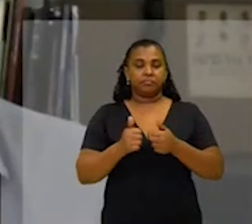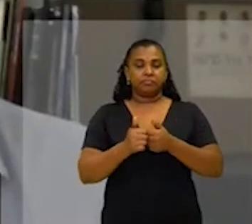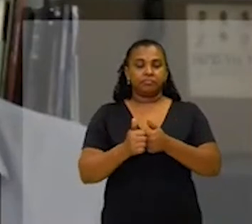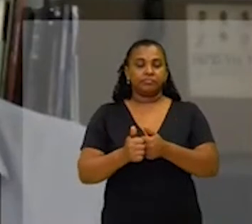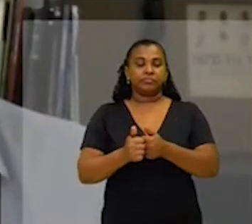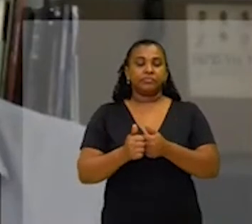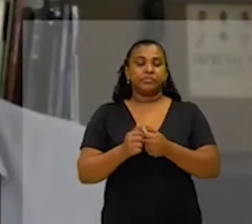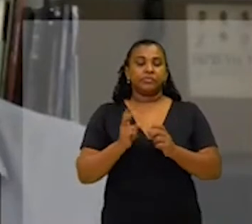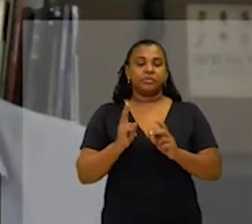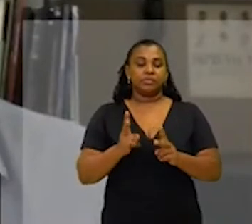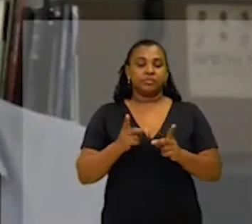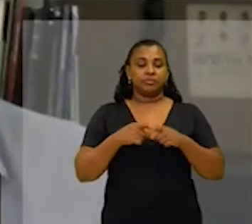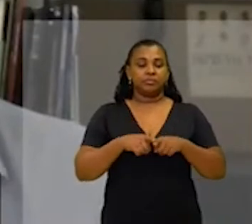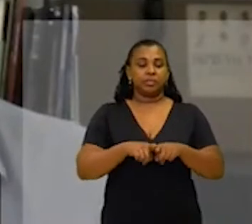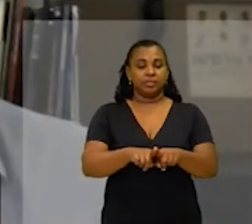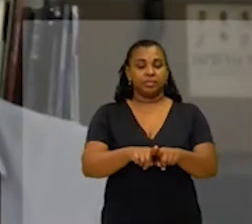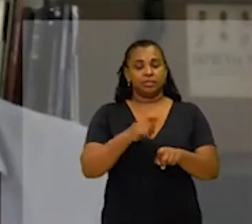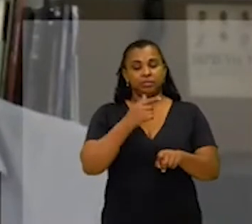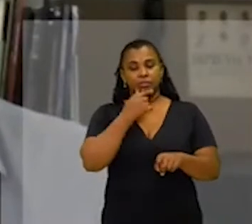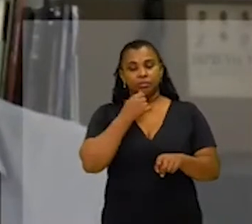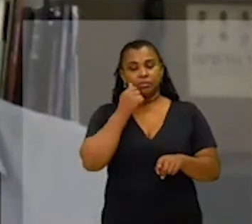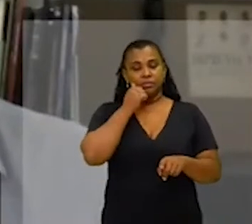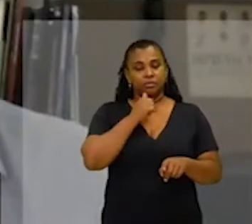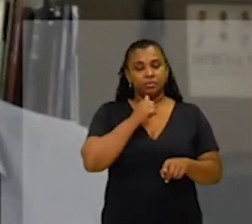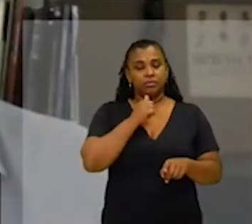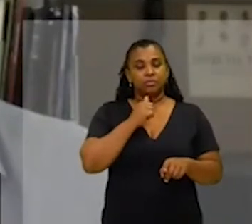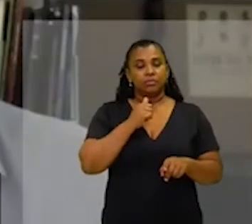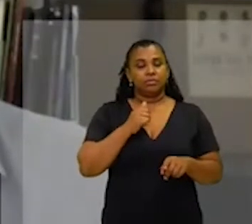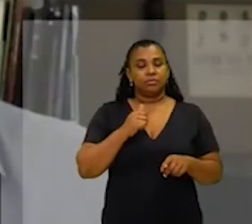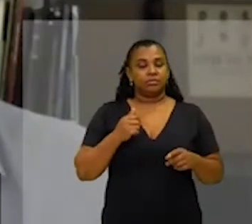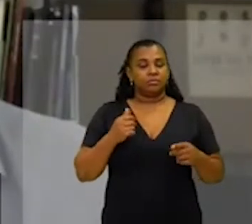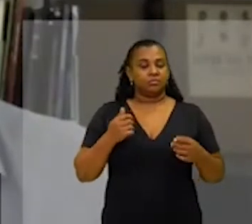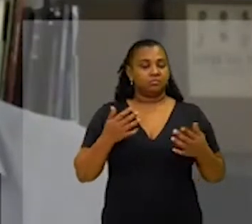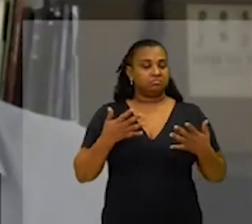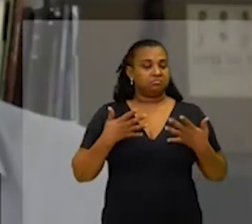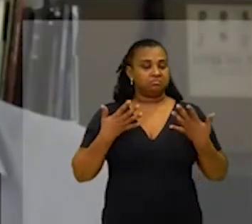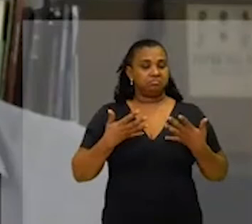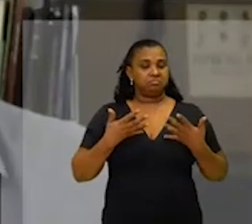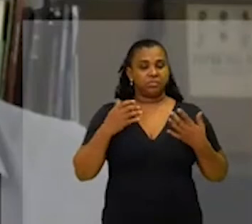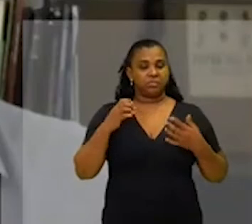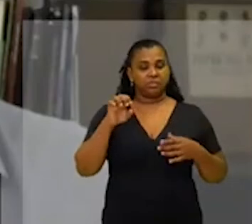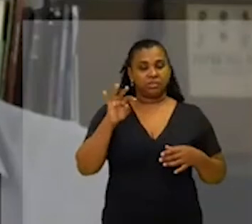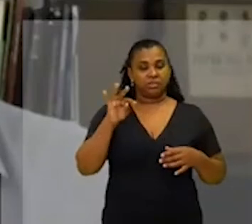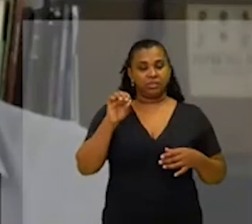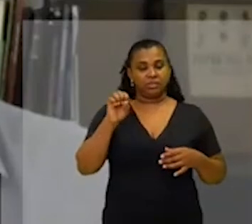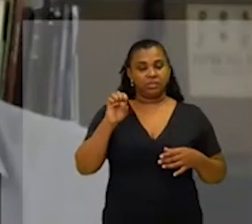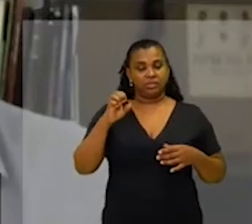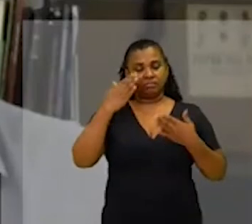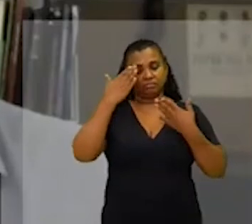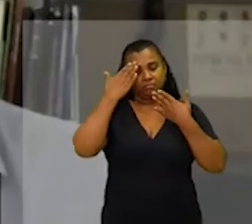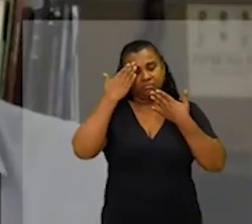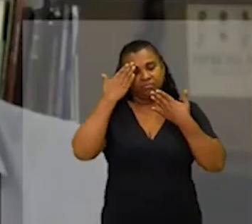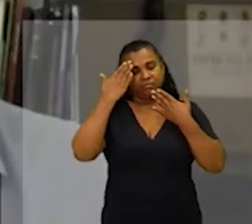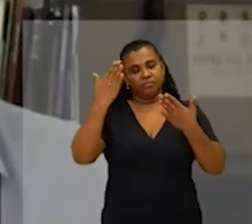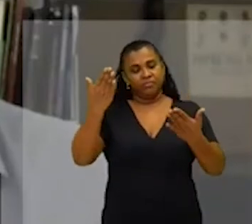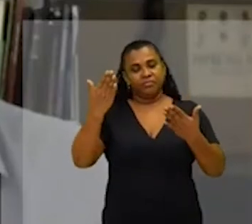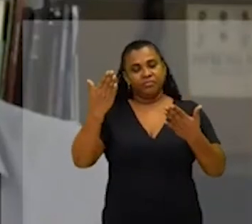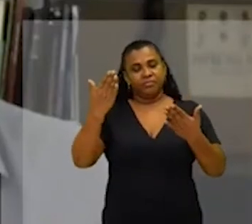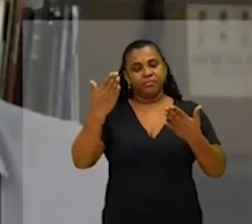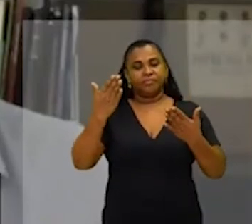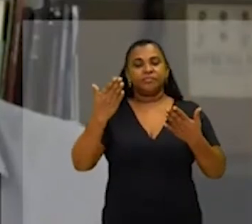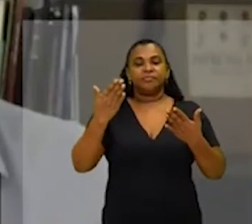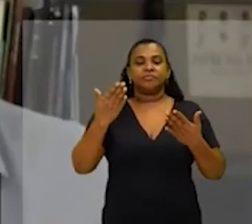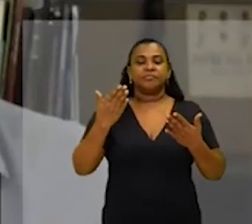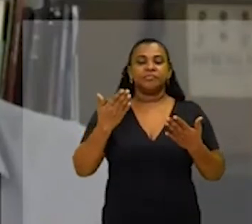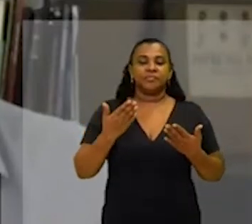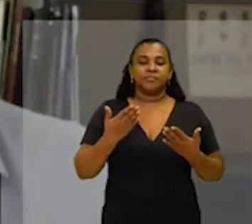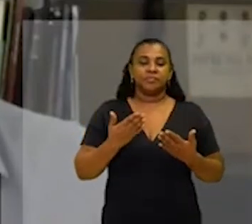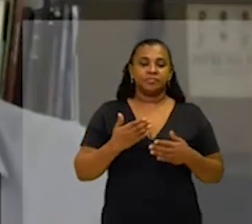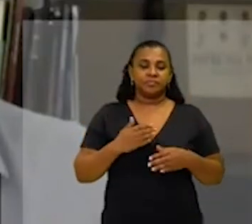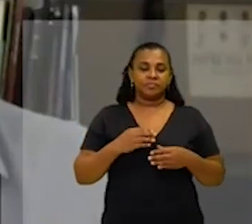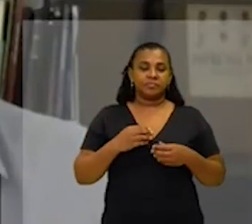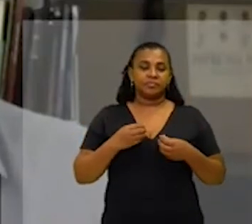parceiros e parceiras de o Tribunal Superior Eleitoral nossa gratidão do dar oportunidade